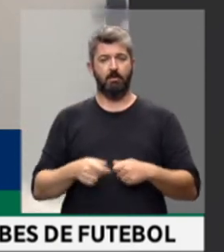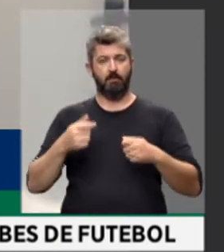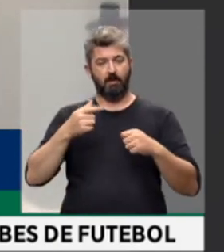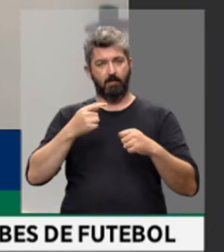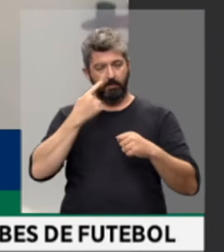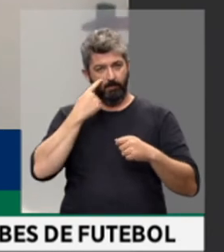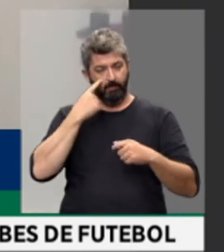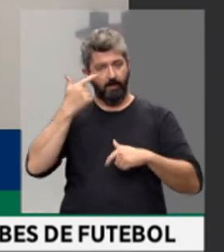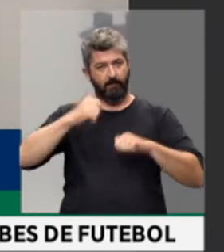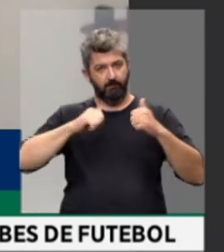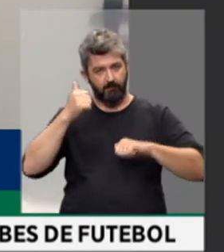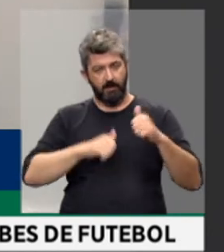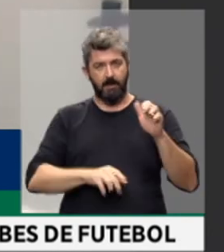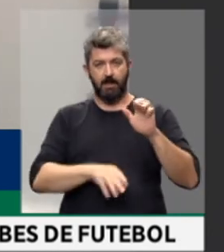ARNALDO, NÓS IREMOS VOTAR CADA UM DOS DESTAQUES QUE